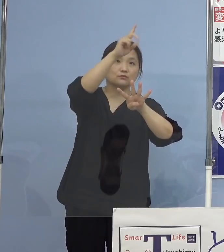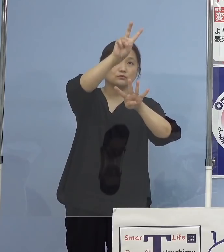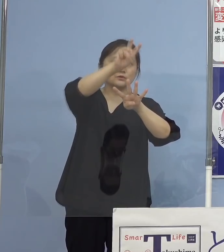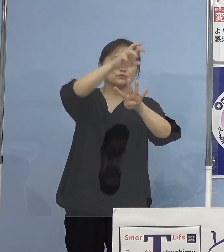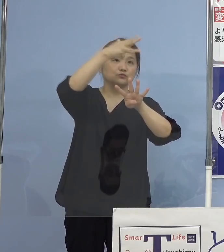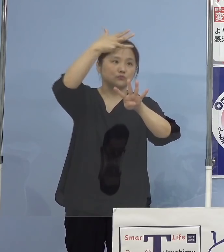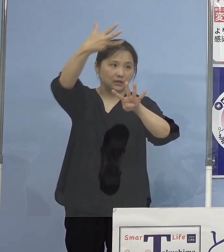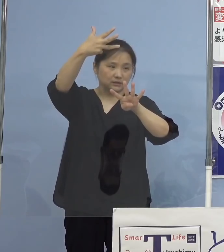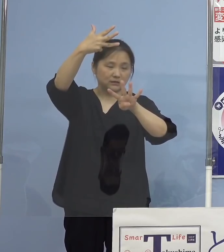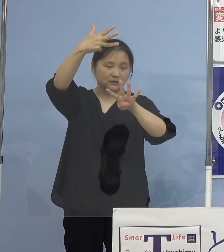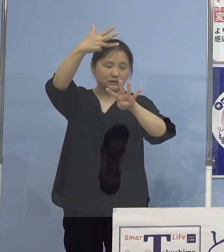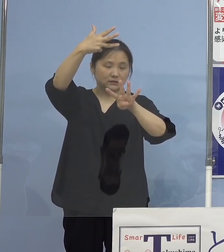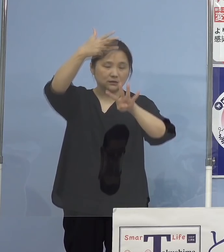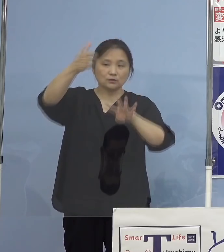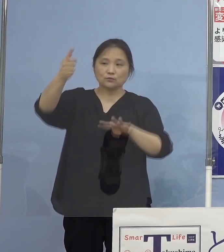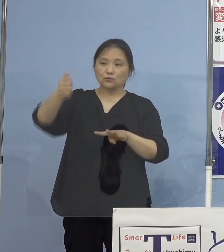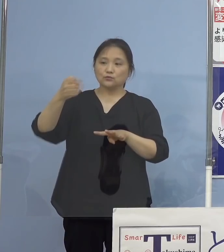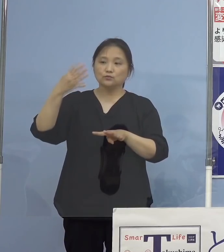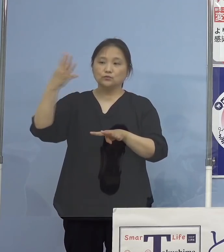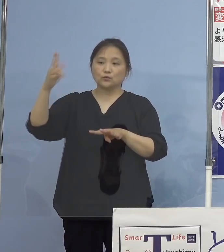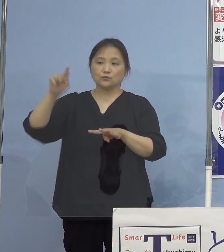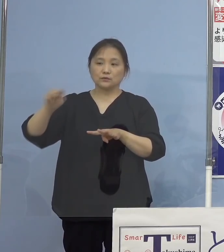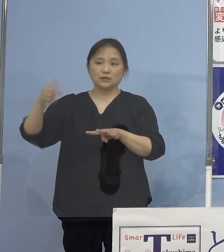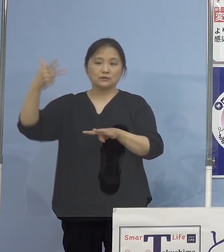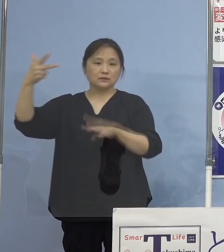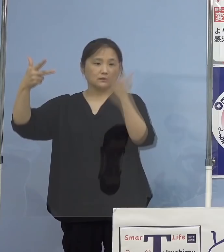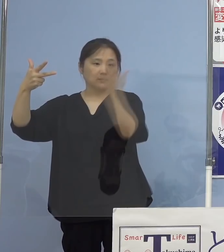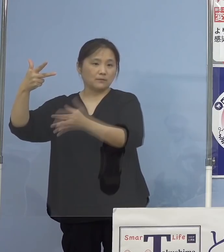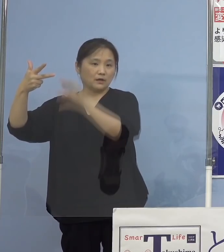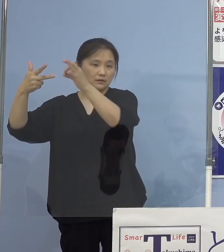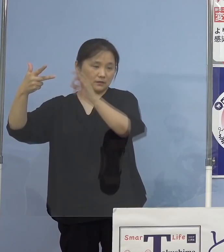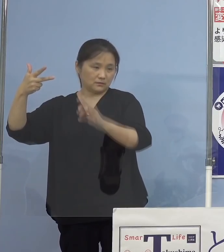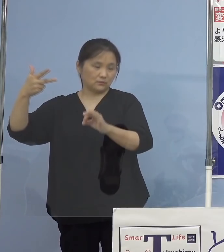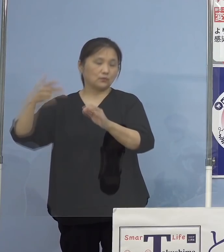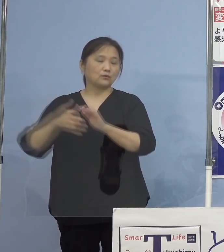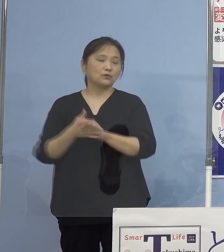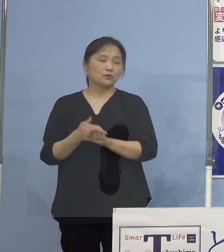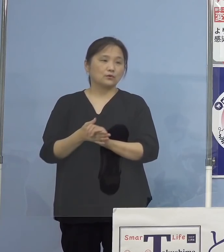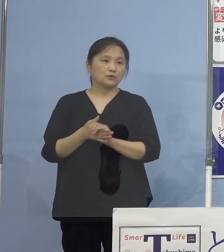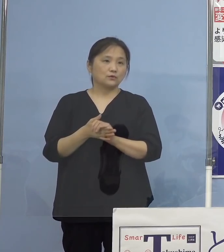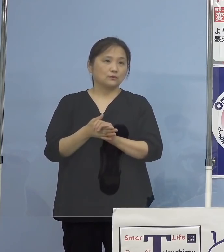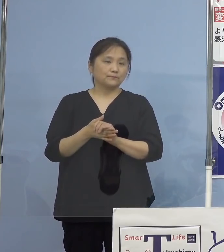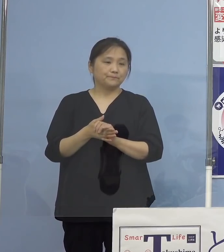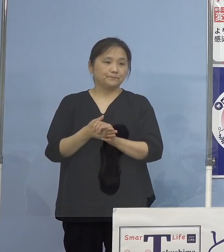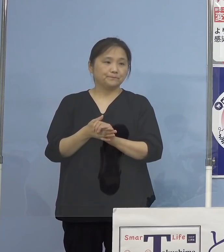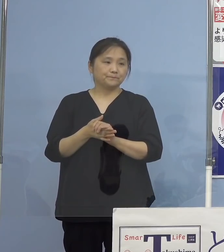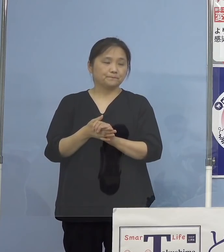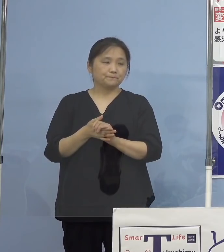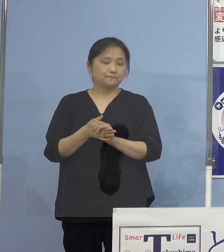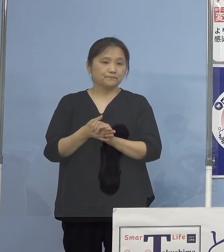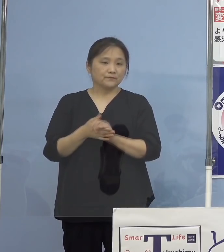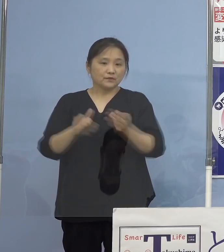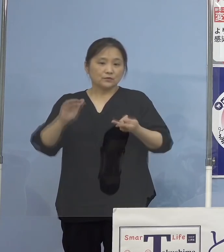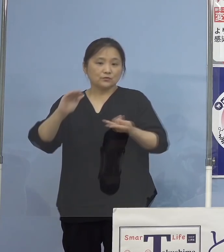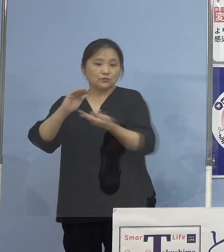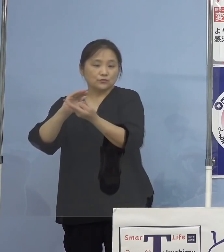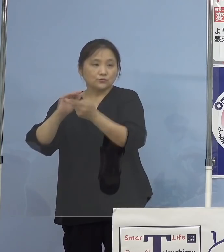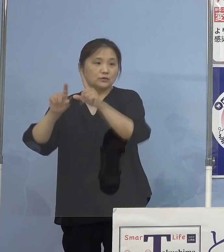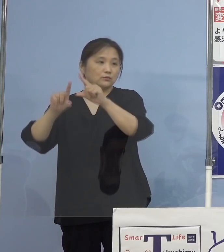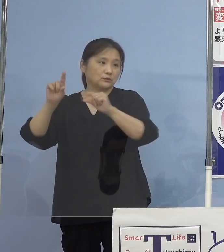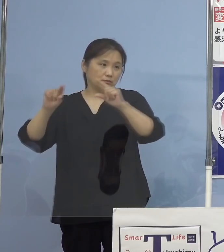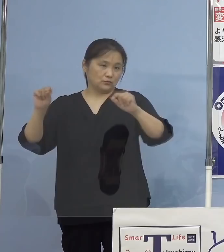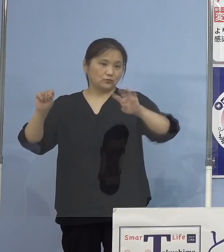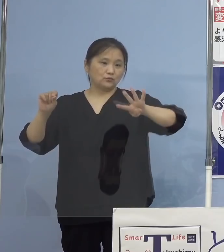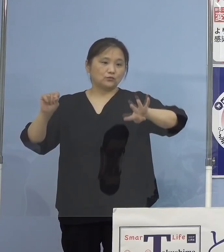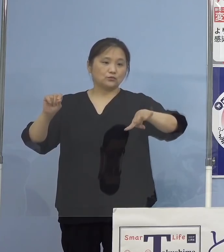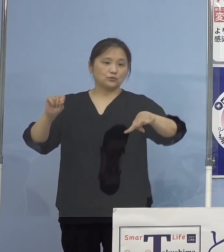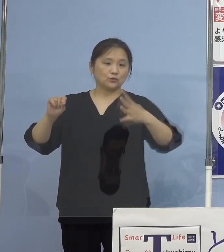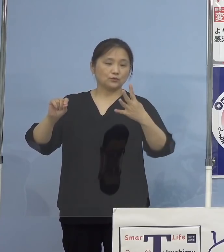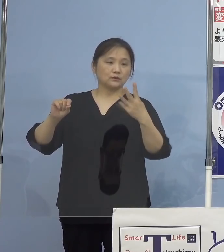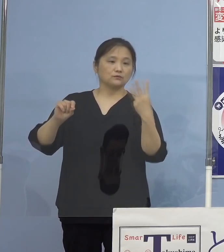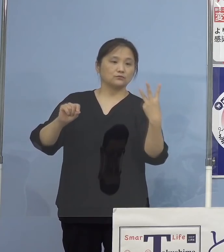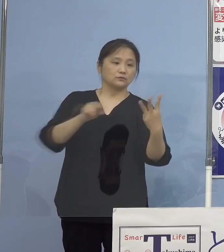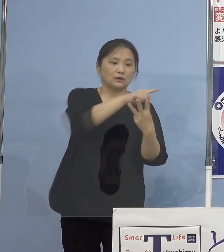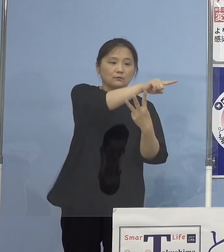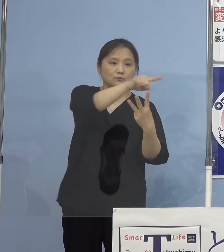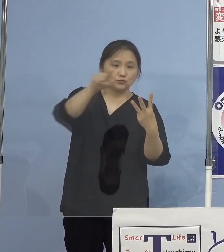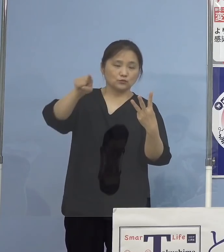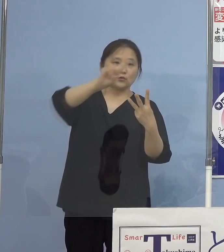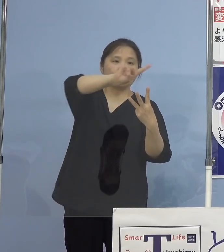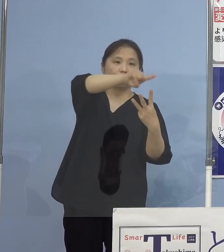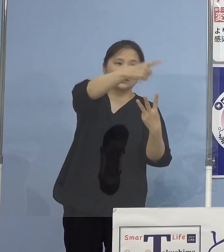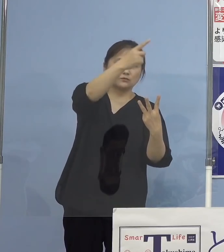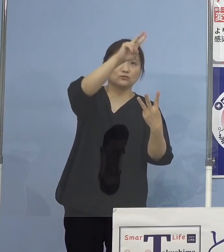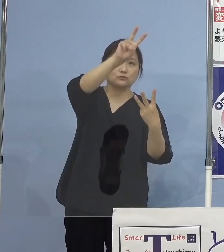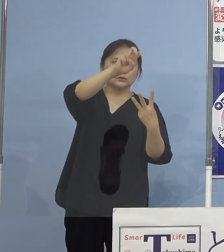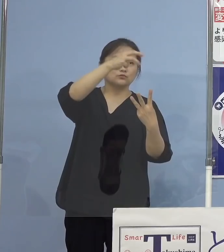54.7パーセントとなります 2番目の項目、入院率については403分の128